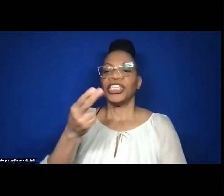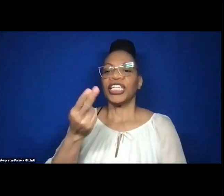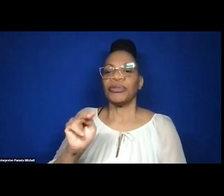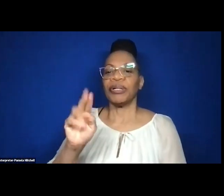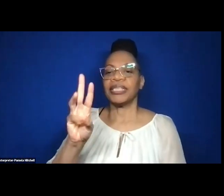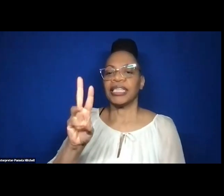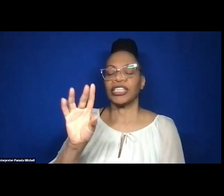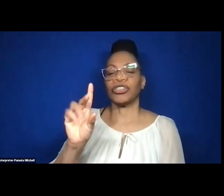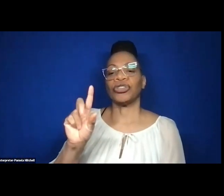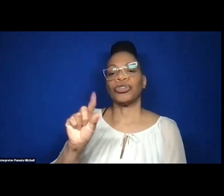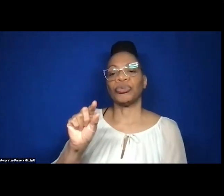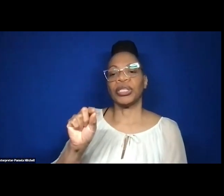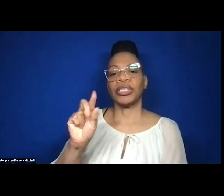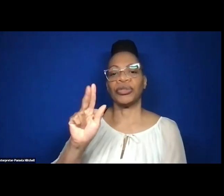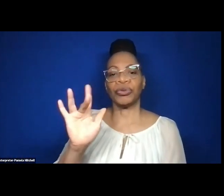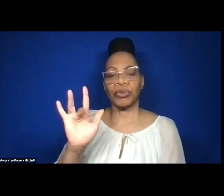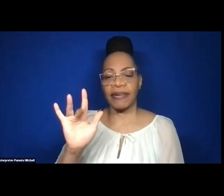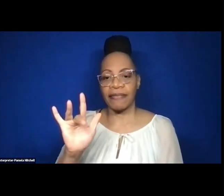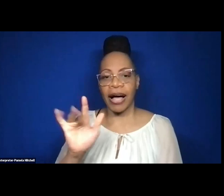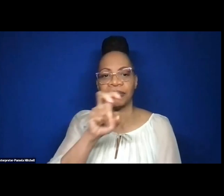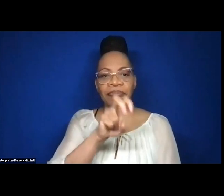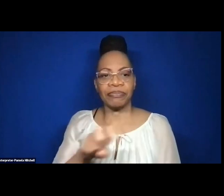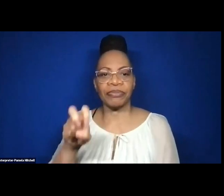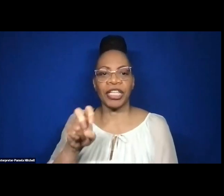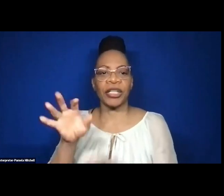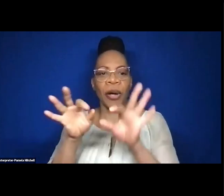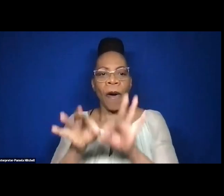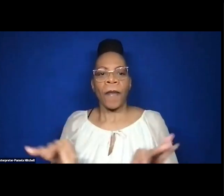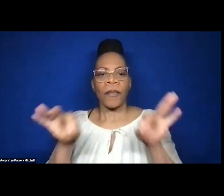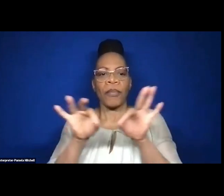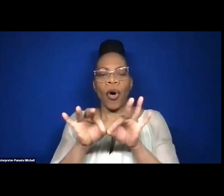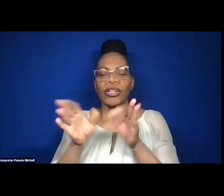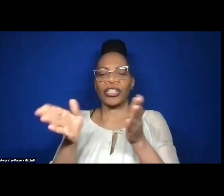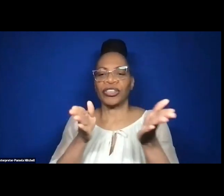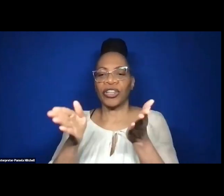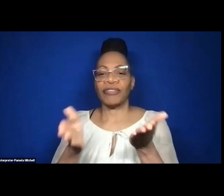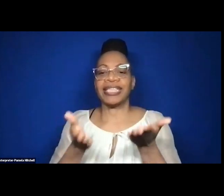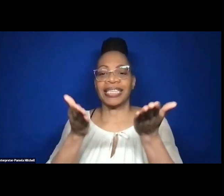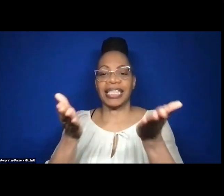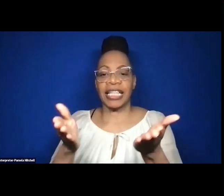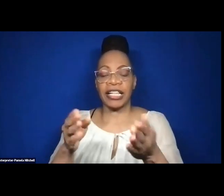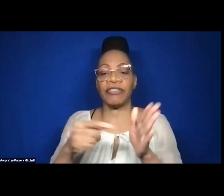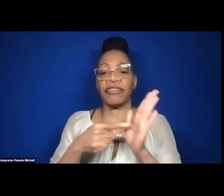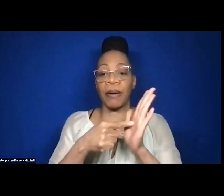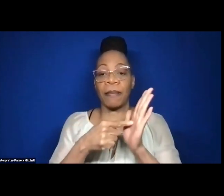la SSA cambió a un modelo de entrega de servicios enfocado en citas. Se requieren citas para la mayoría de los servicios